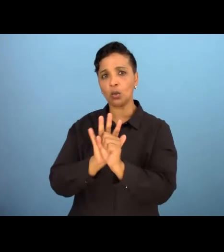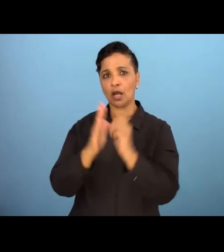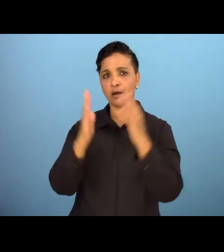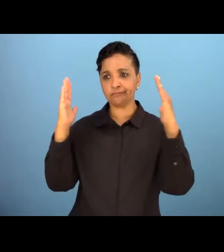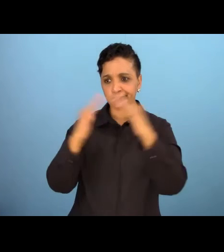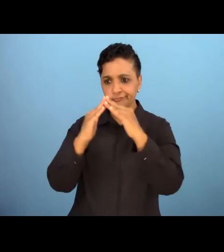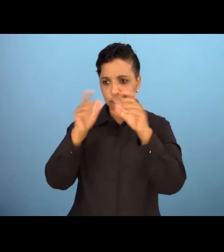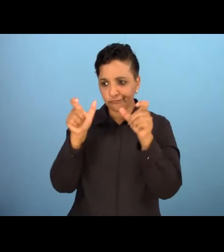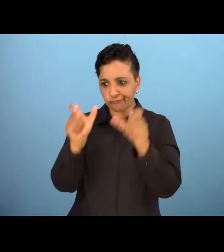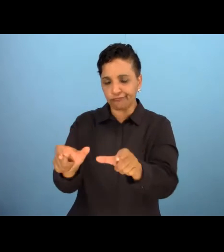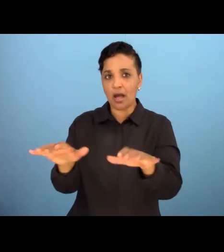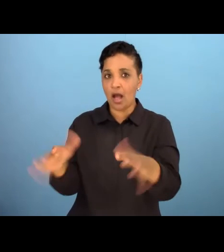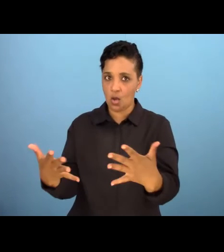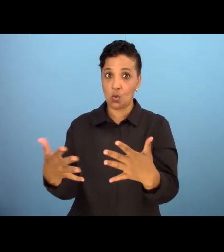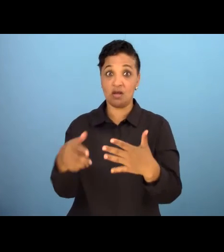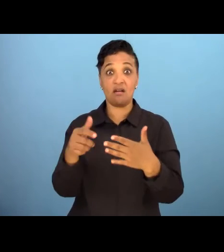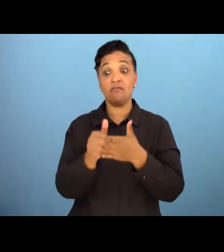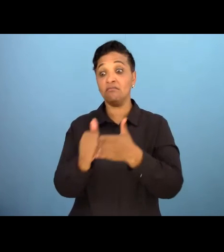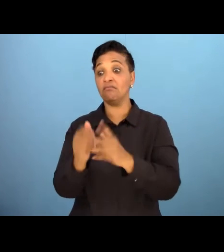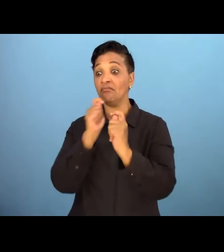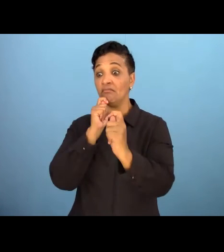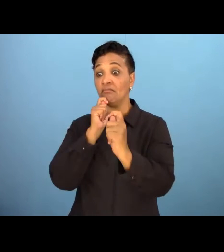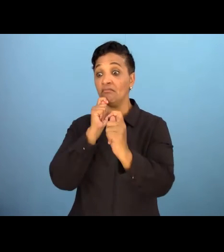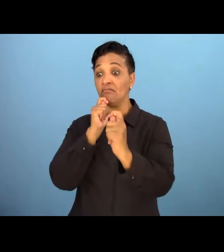también tuvimos preguntas orientativas, que usamos para las entrevistas.